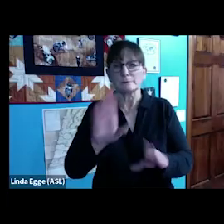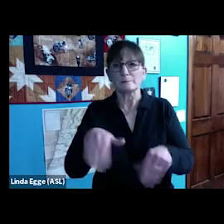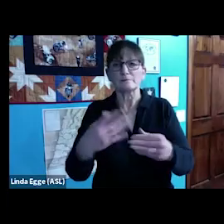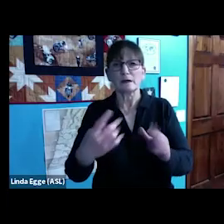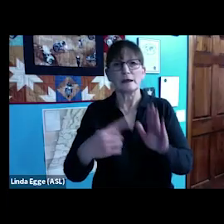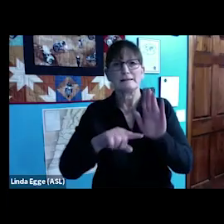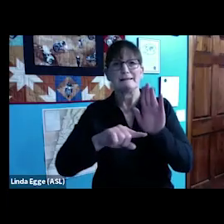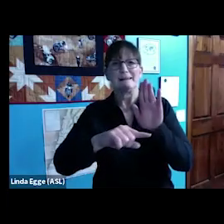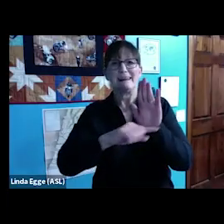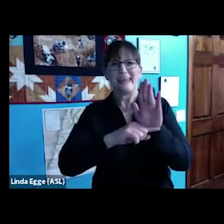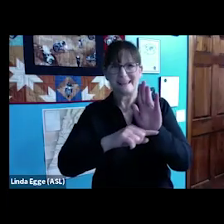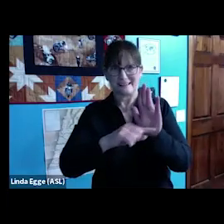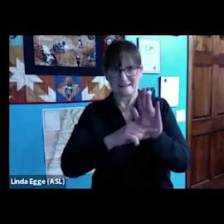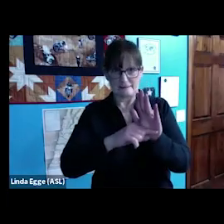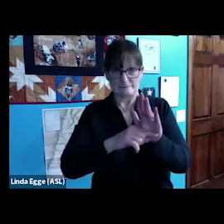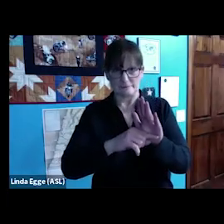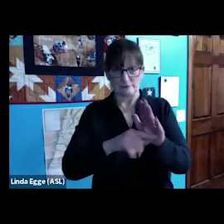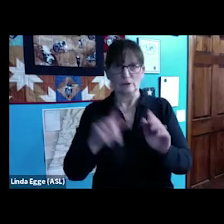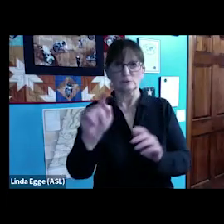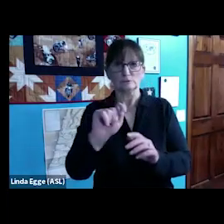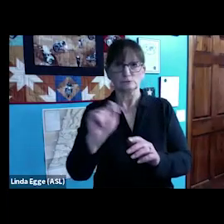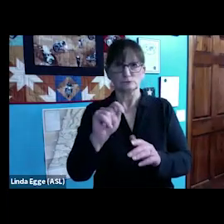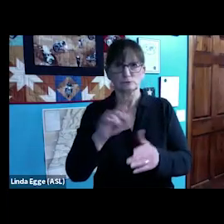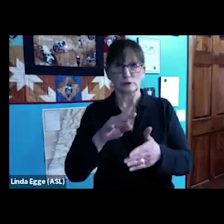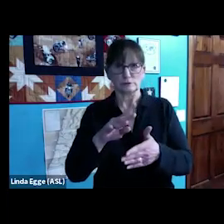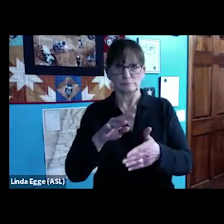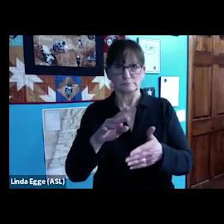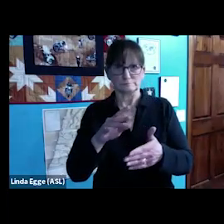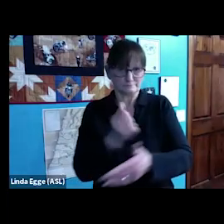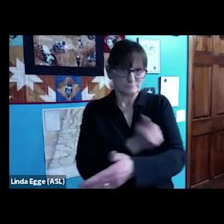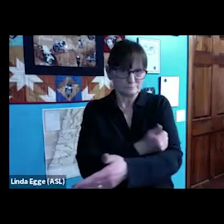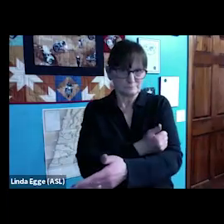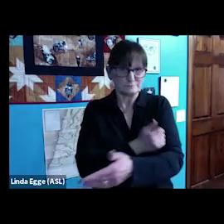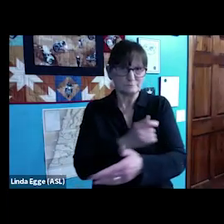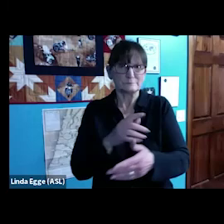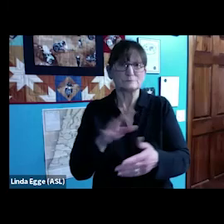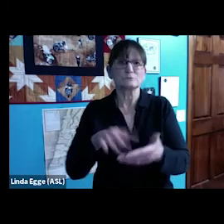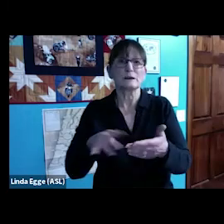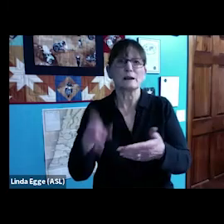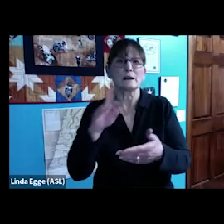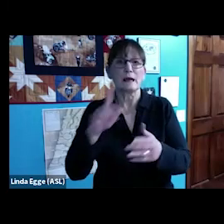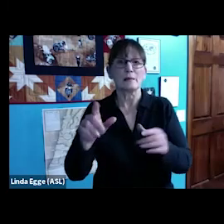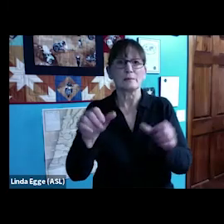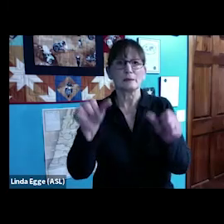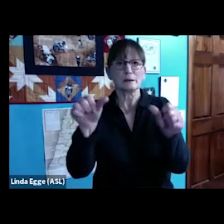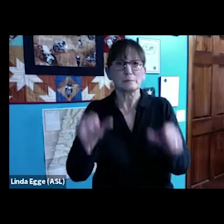o de la oficina particular de la Seguridad Social. Esto está disponible para ustedes.